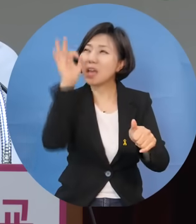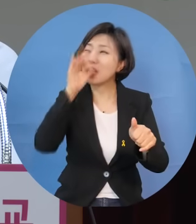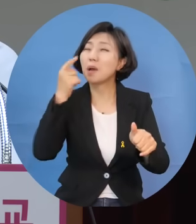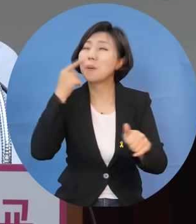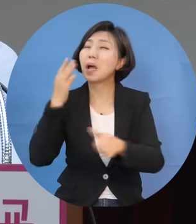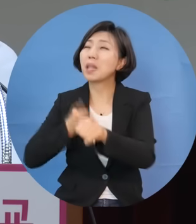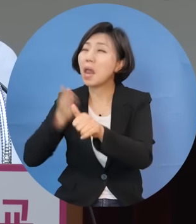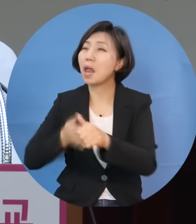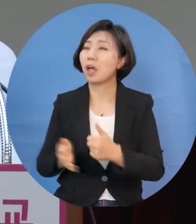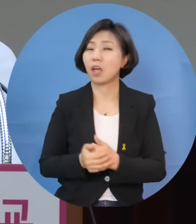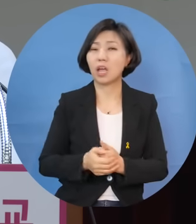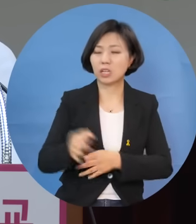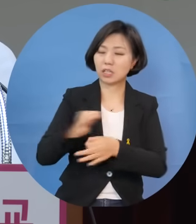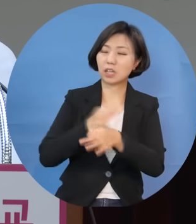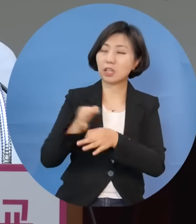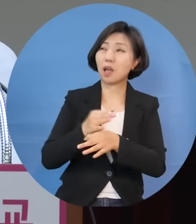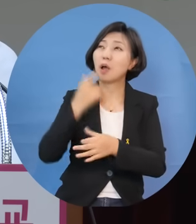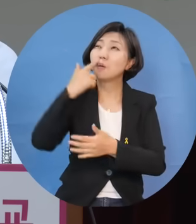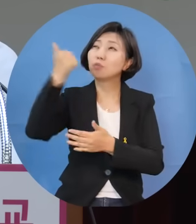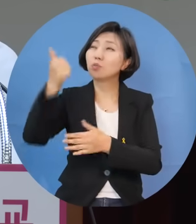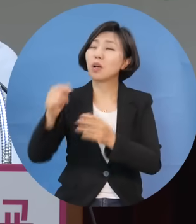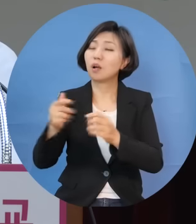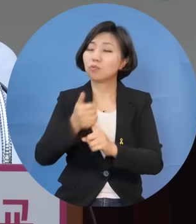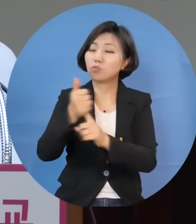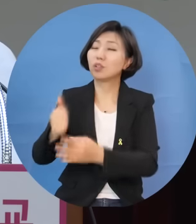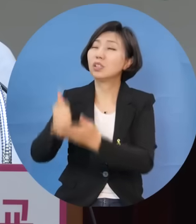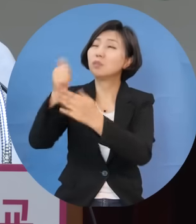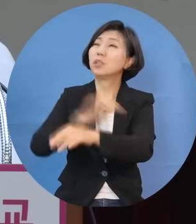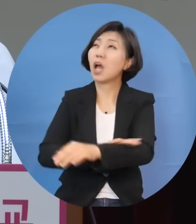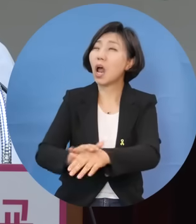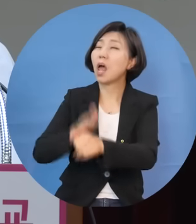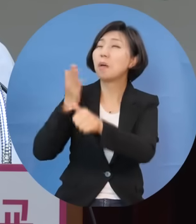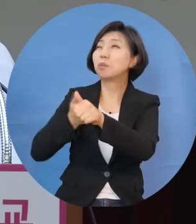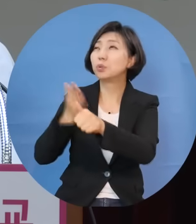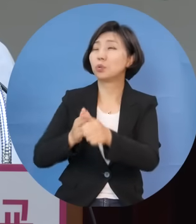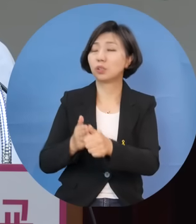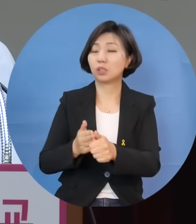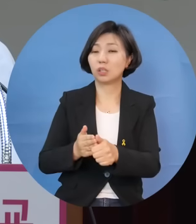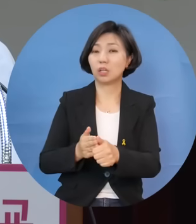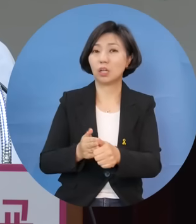장사도 부처님이 잘 되게 해달라. 승진시험도 부처님이 잘 보게 해달라.